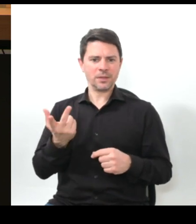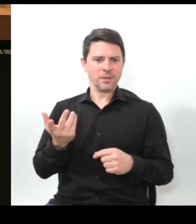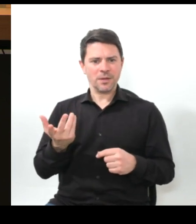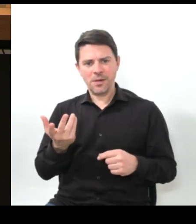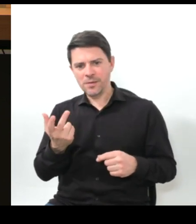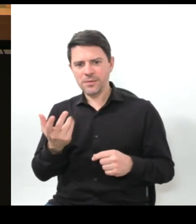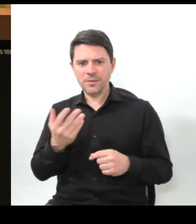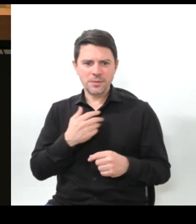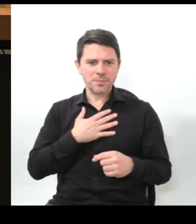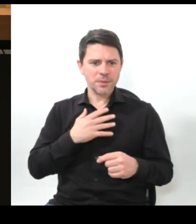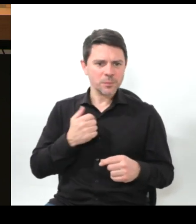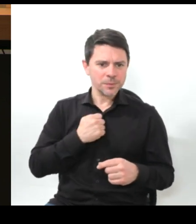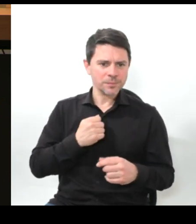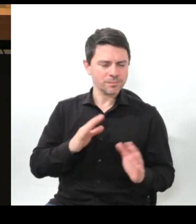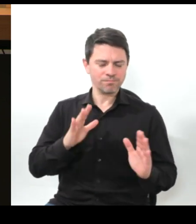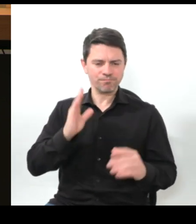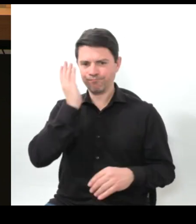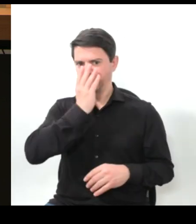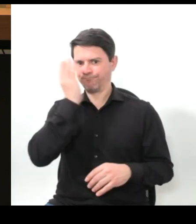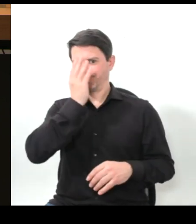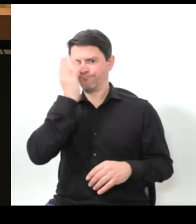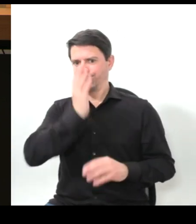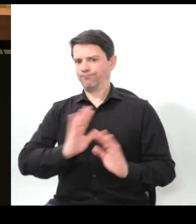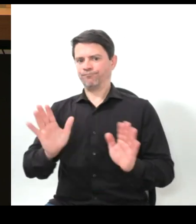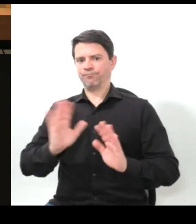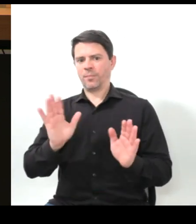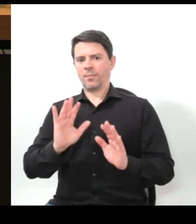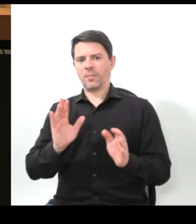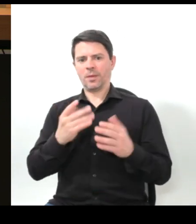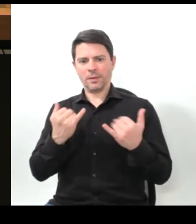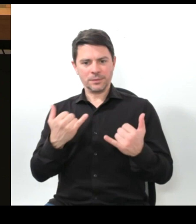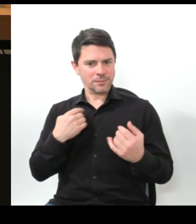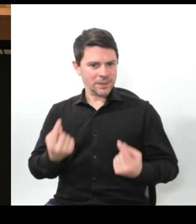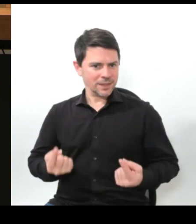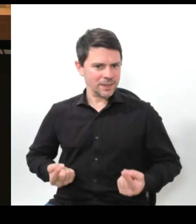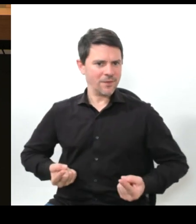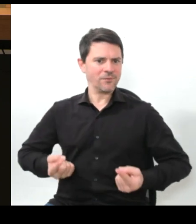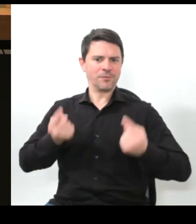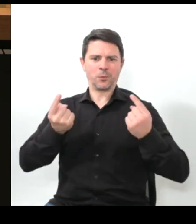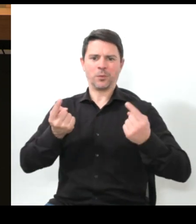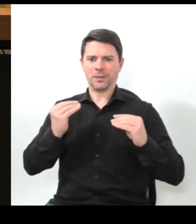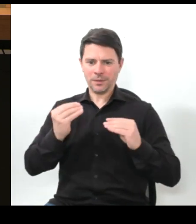erwarten, zum Beispiel im Umgang mit Patienten, aber selber als Gesellschaft, Politik